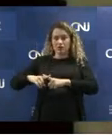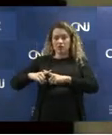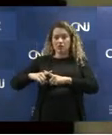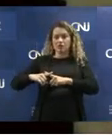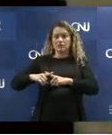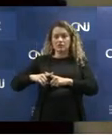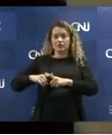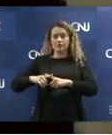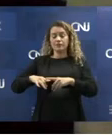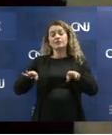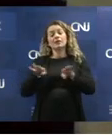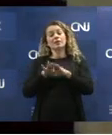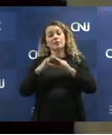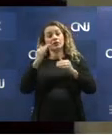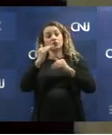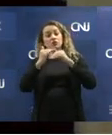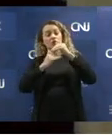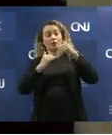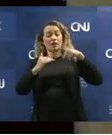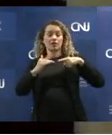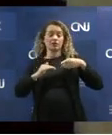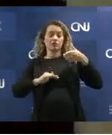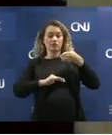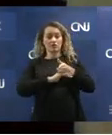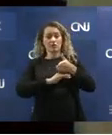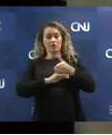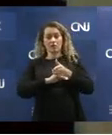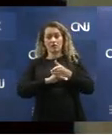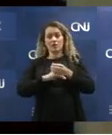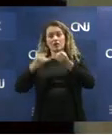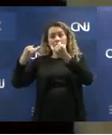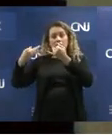E, caso superadas essas preliminares, pontua-se também